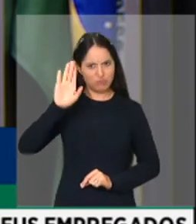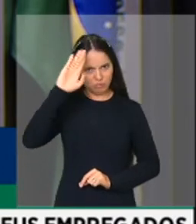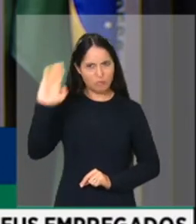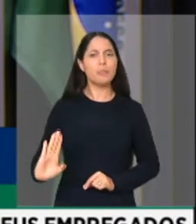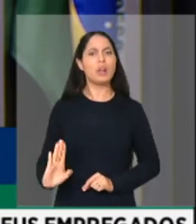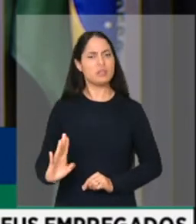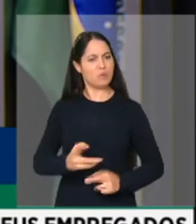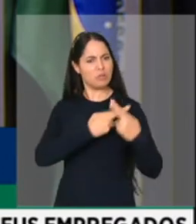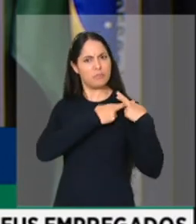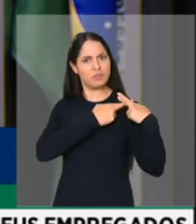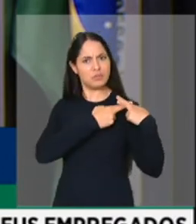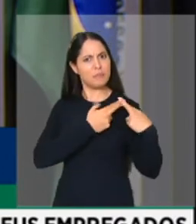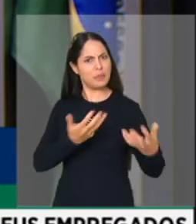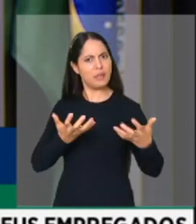A NOSSA NAÇÃO. E QUEM FALA